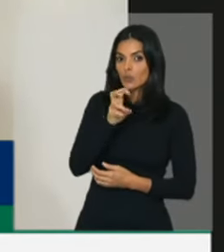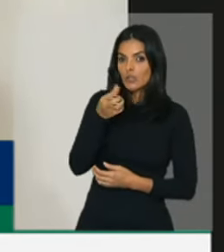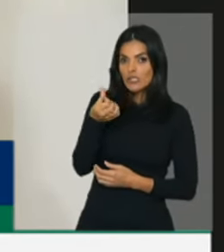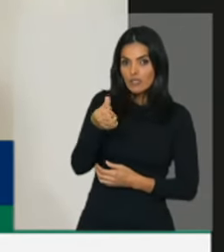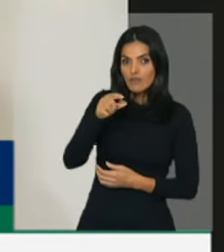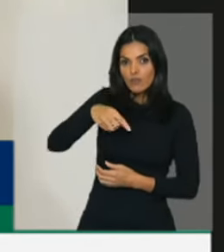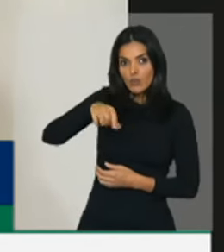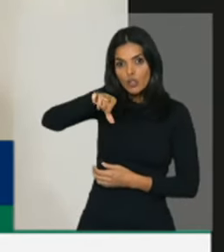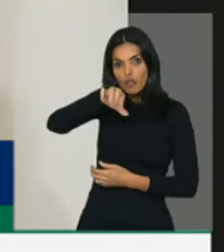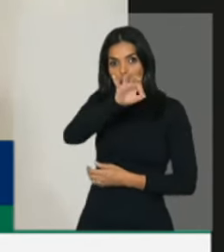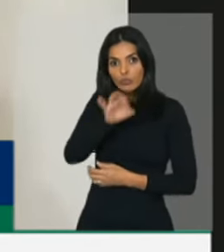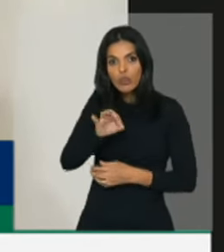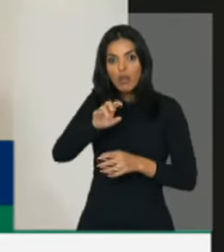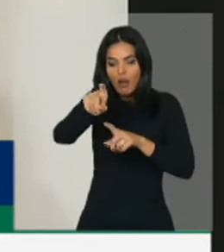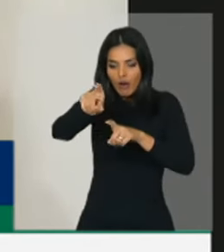PRESERVA A SUA NATUREZA SÃO ESSES AÍ QUE CRITICAM E